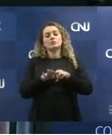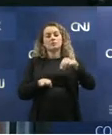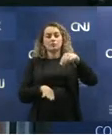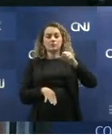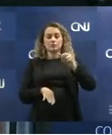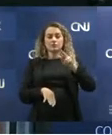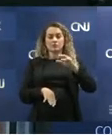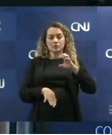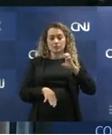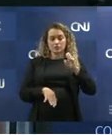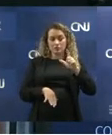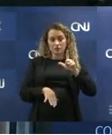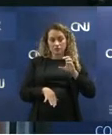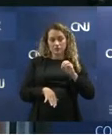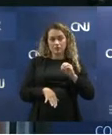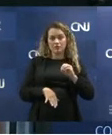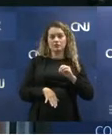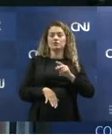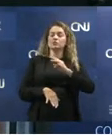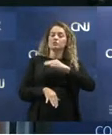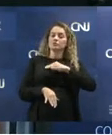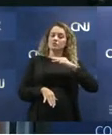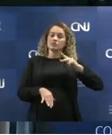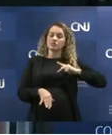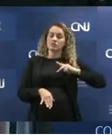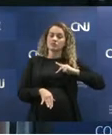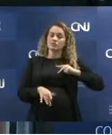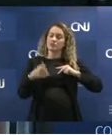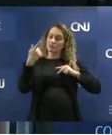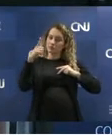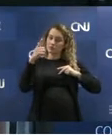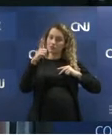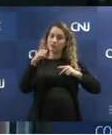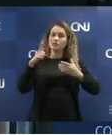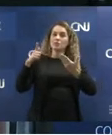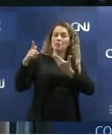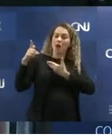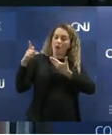Um amigo, uma uma instituição irmã da Ordem dos Advogados do Brasil.